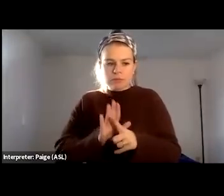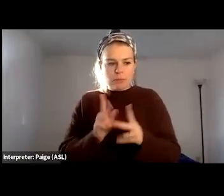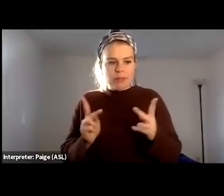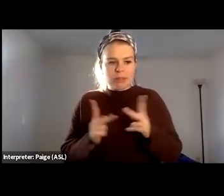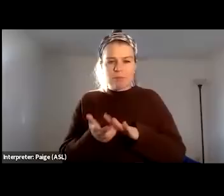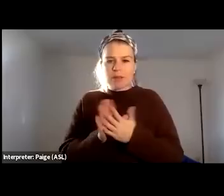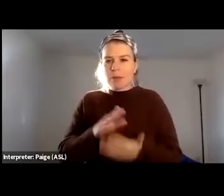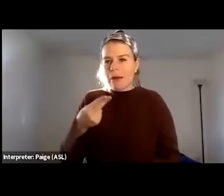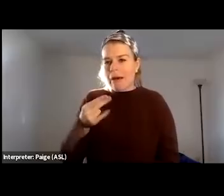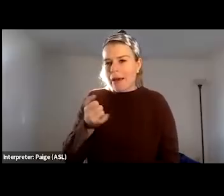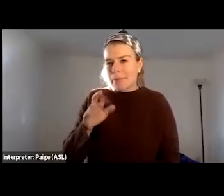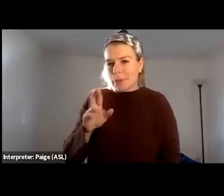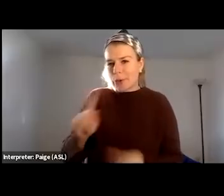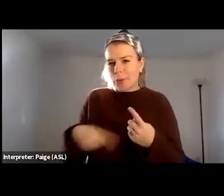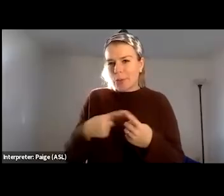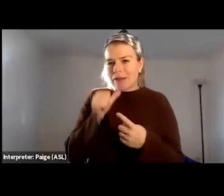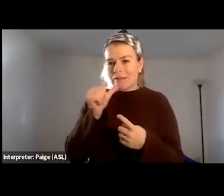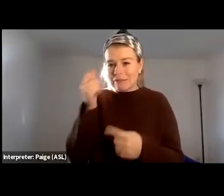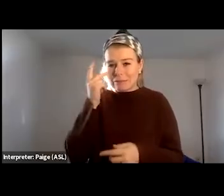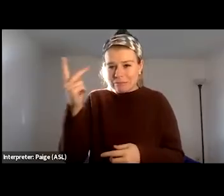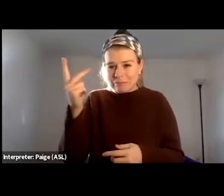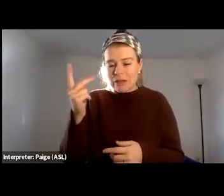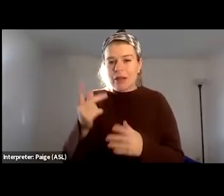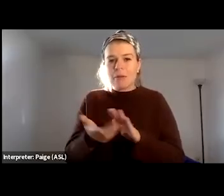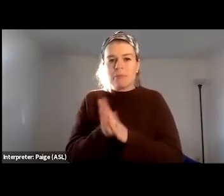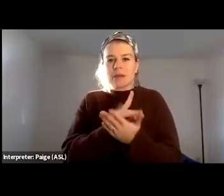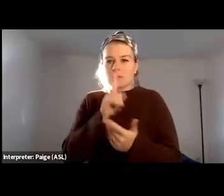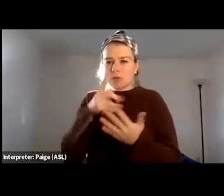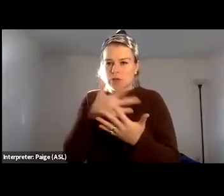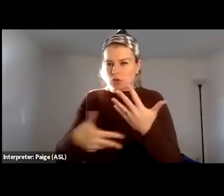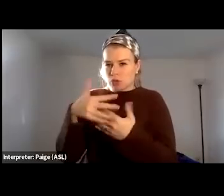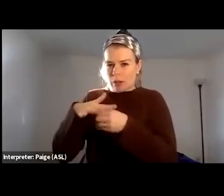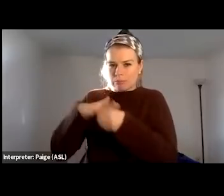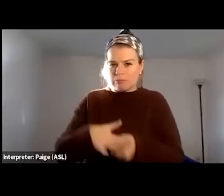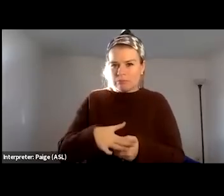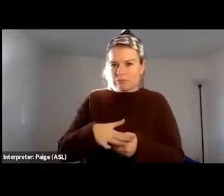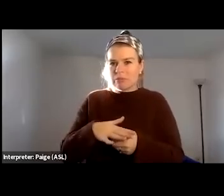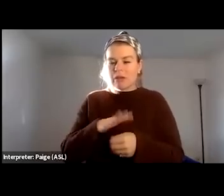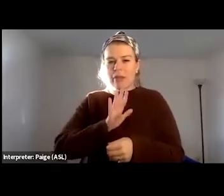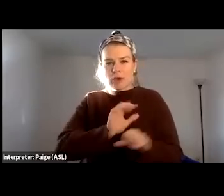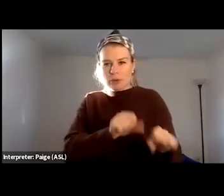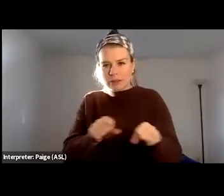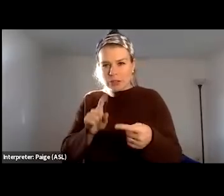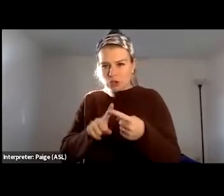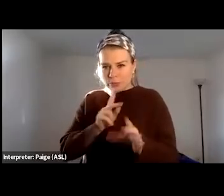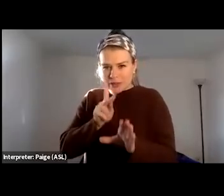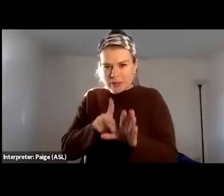cuando su invisibilidad se vuelve socialmente opresiva y limita su capacidad de participar de una manera socialmente significativa.